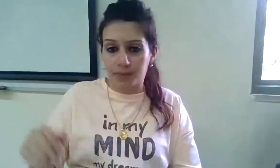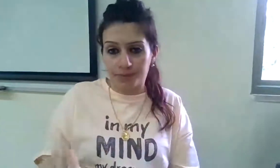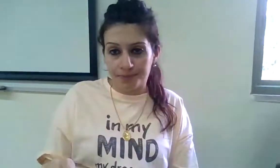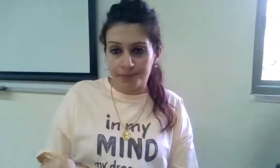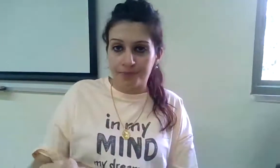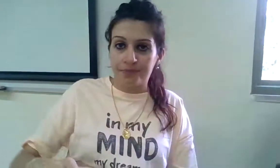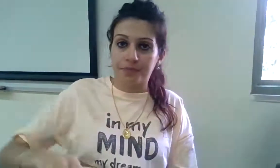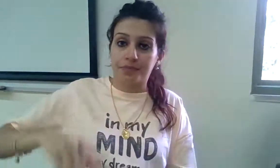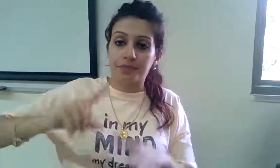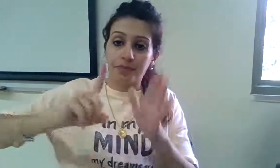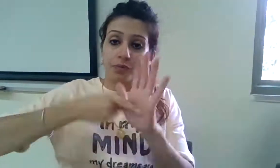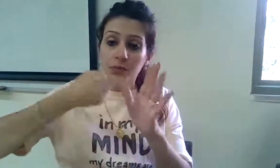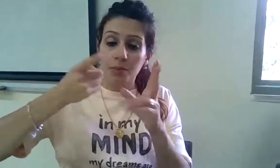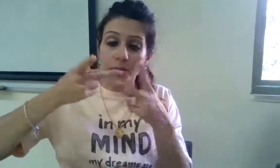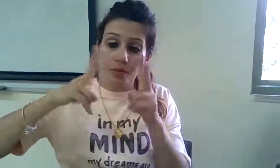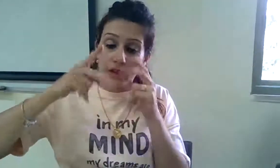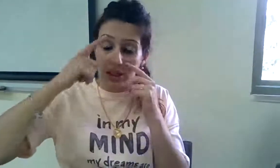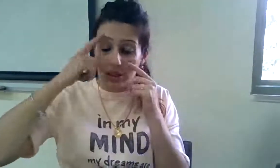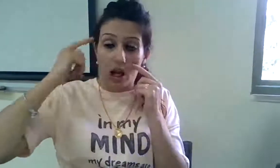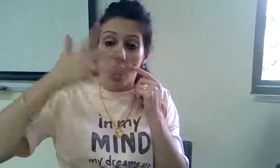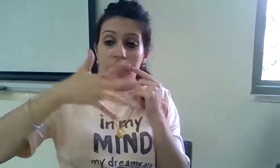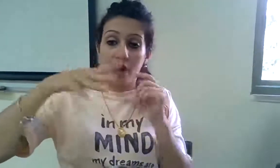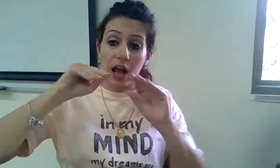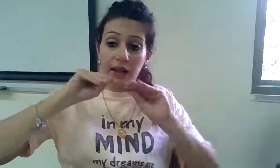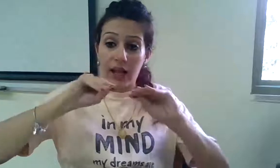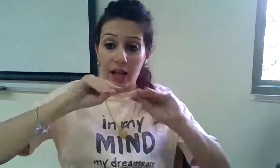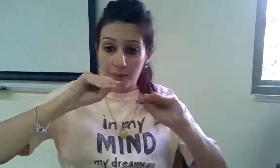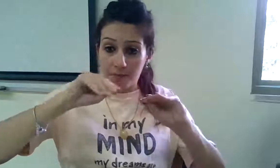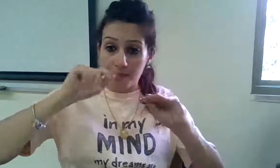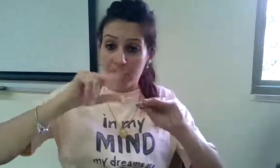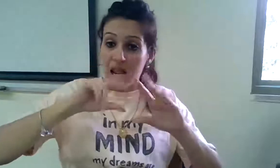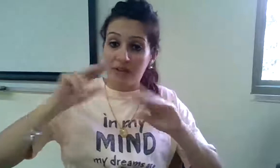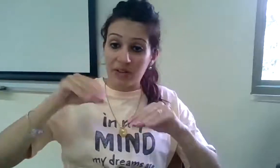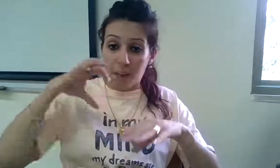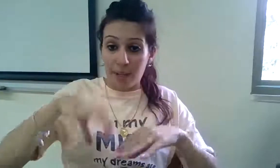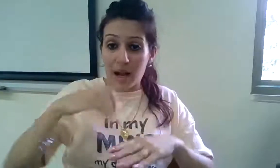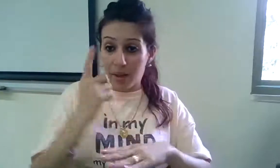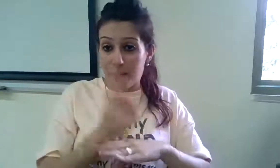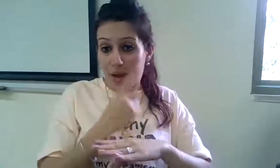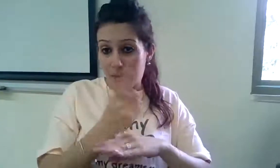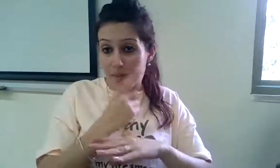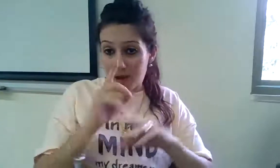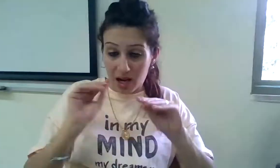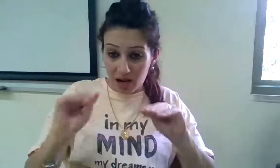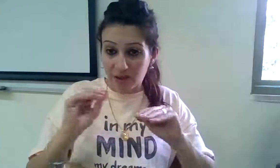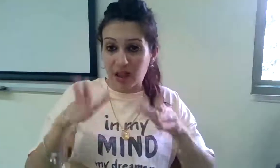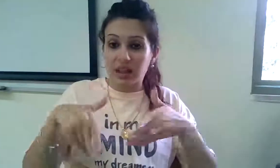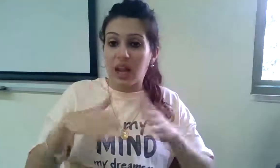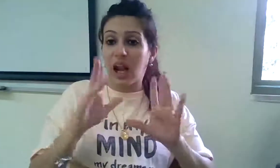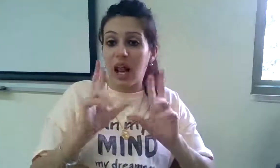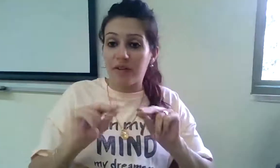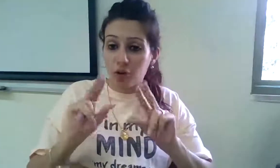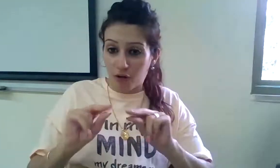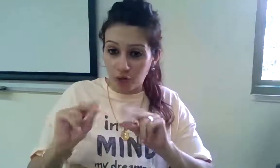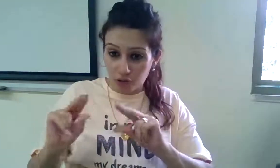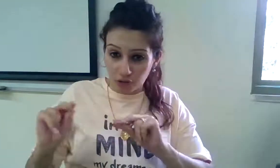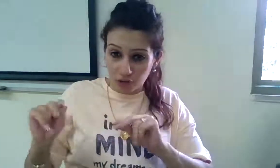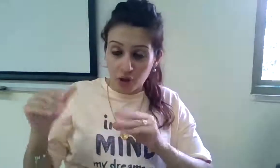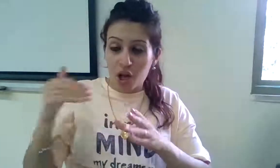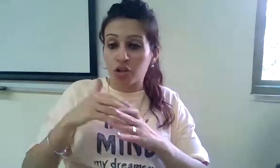قرارات حياتية بناء على لحظة ولقطة زمنية واحدة هو ليس النهج الأفضل